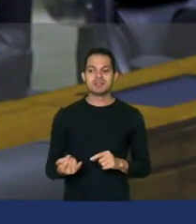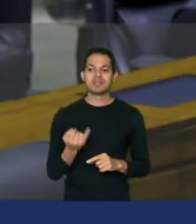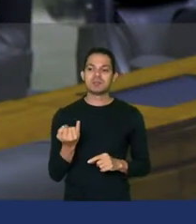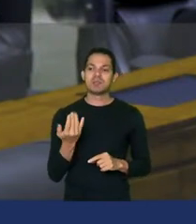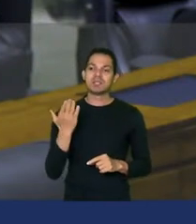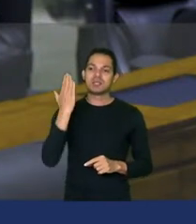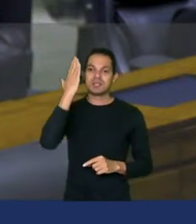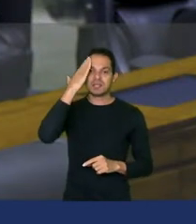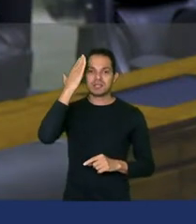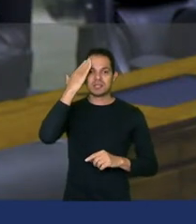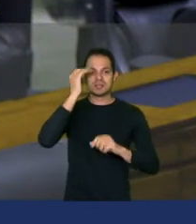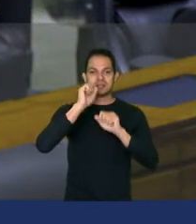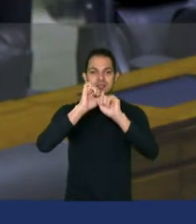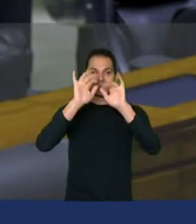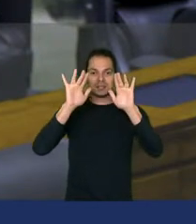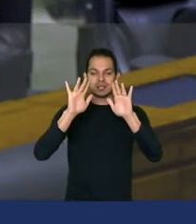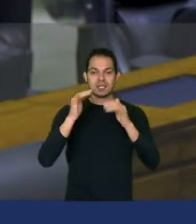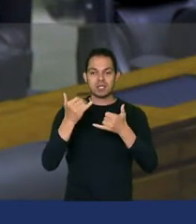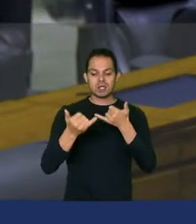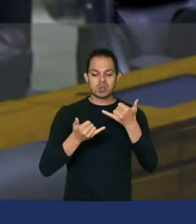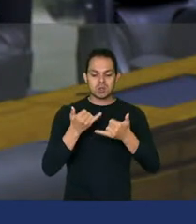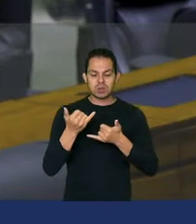CLAREZA DE QUE OS JOGOS NÃO PODEM INVADIR AS PRAIAS, DE